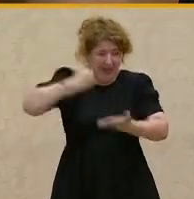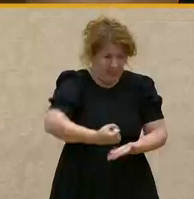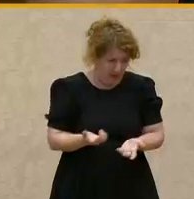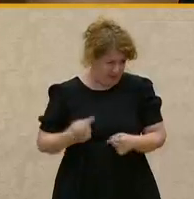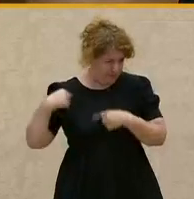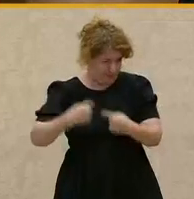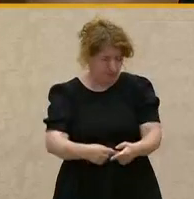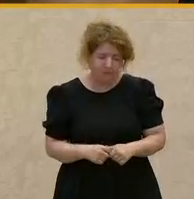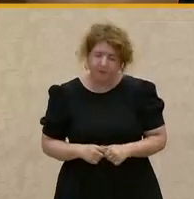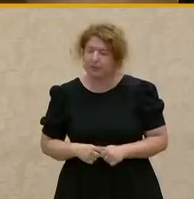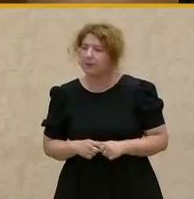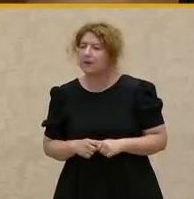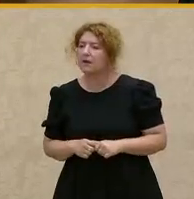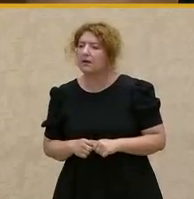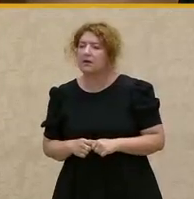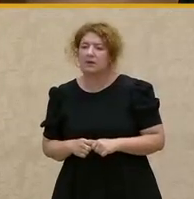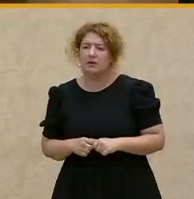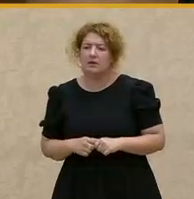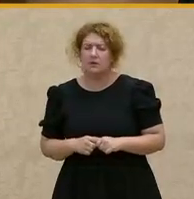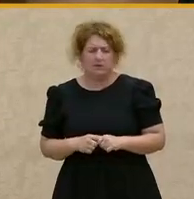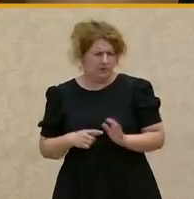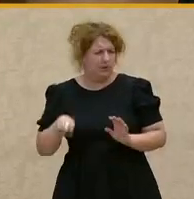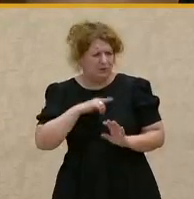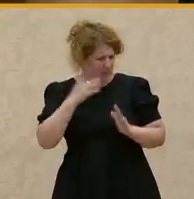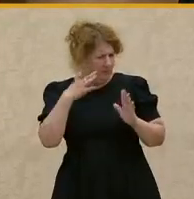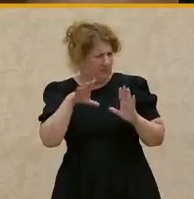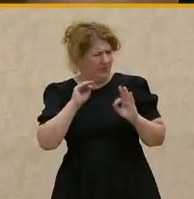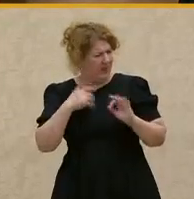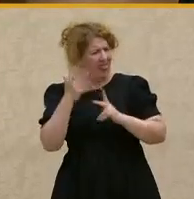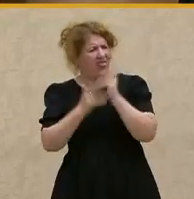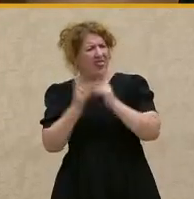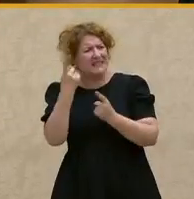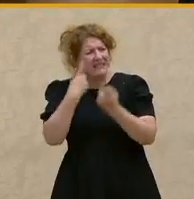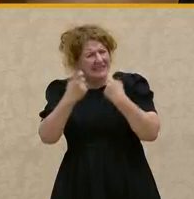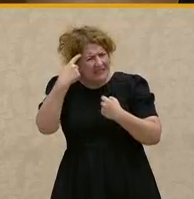Bien, reconocemos el esfuerzo en intentar conseguir un centro oficial. Sin embargo,